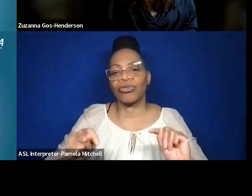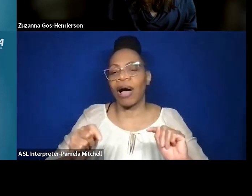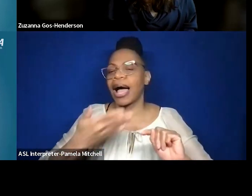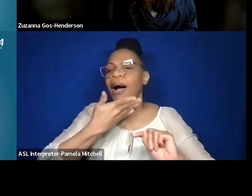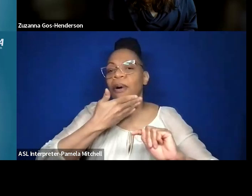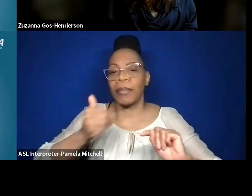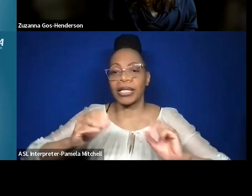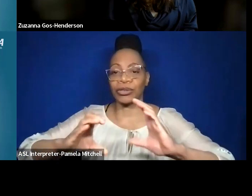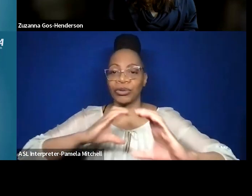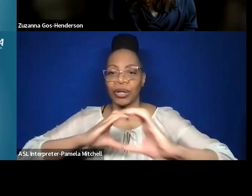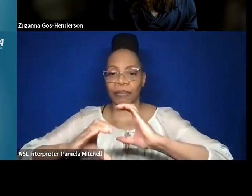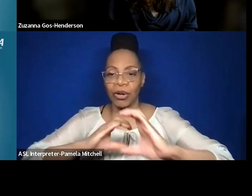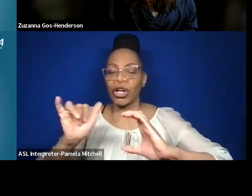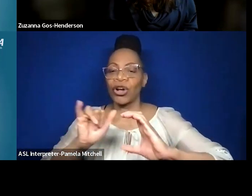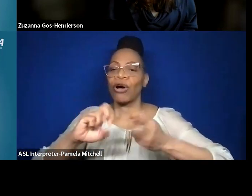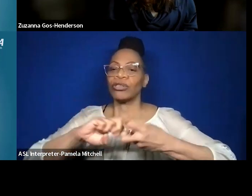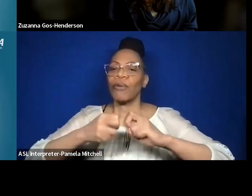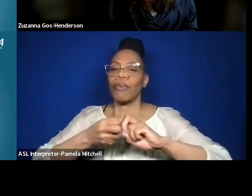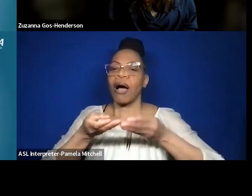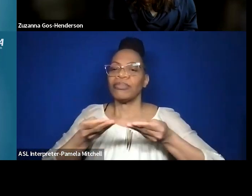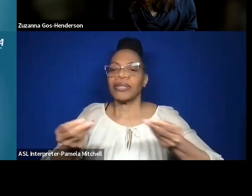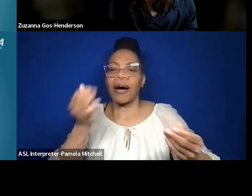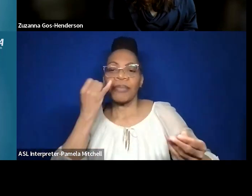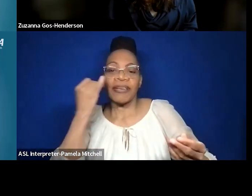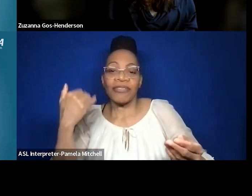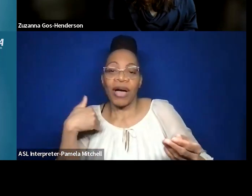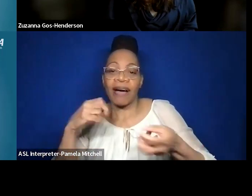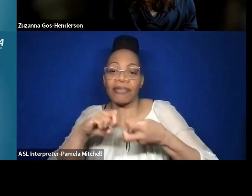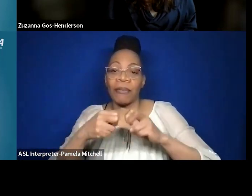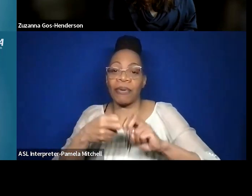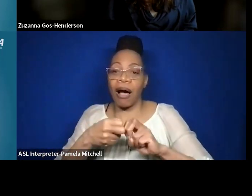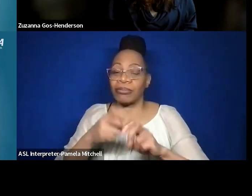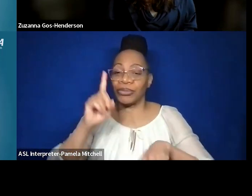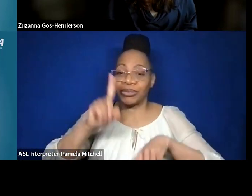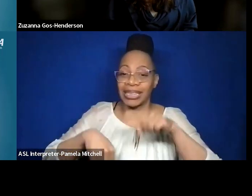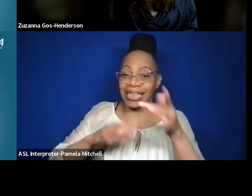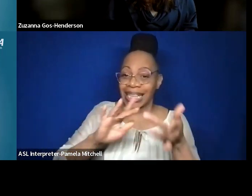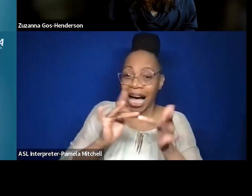resolver problemas con ustedes si tienen dificultades, contactando a alguien con quien solían poder comunicarse.